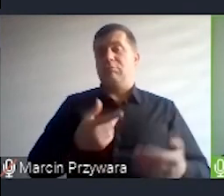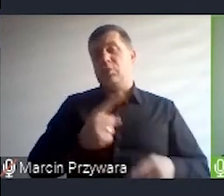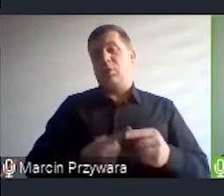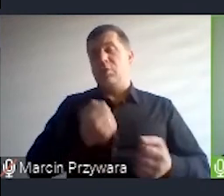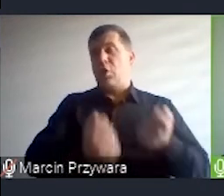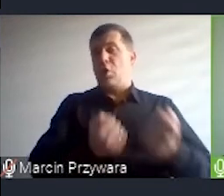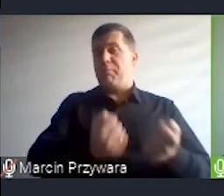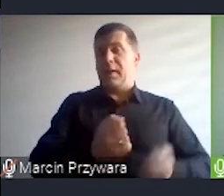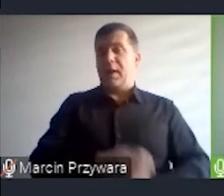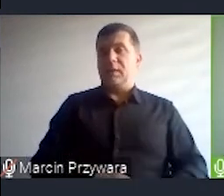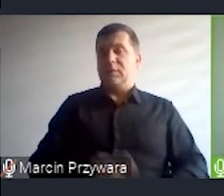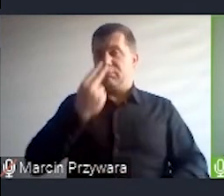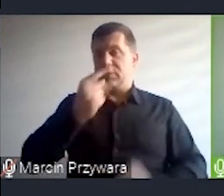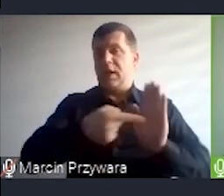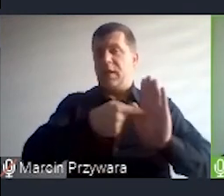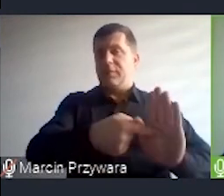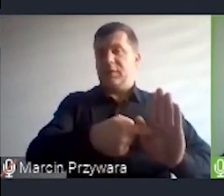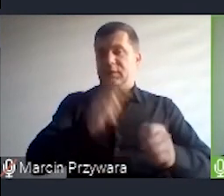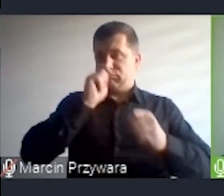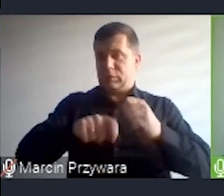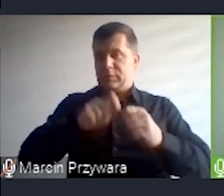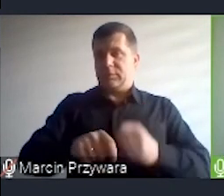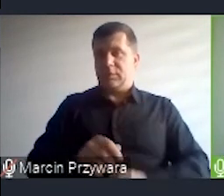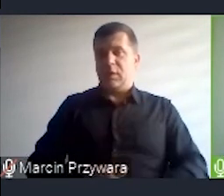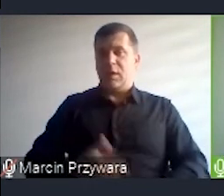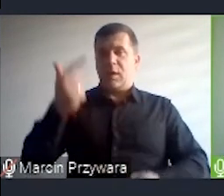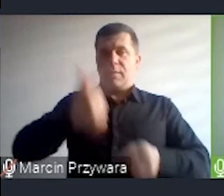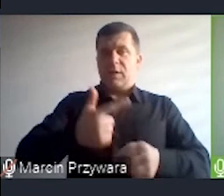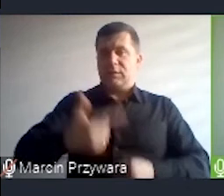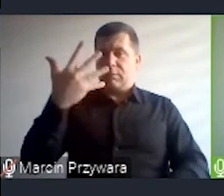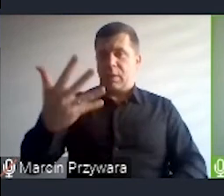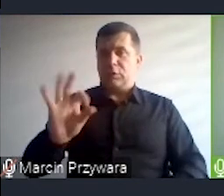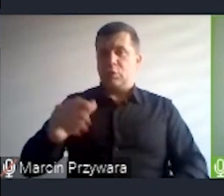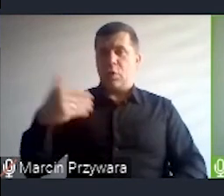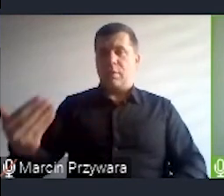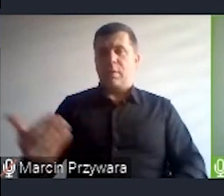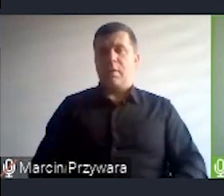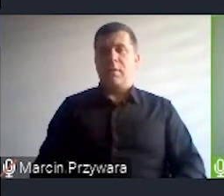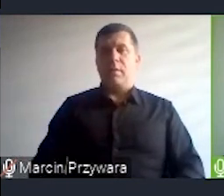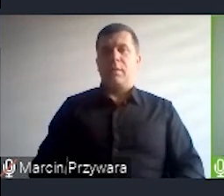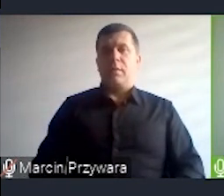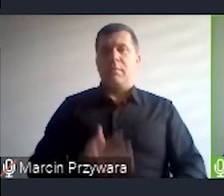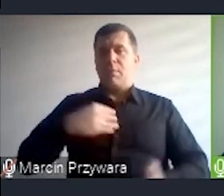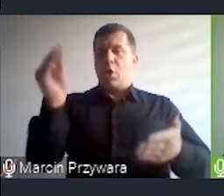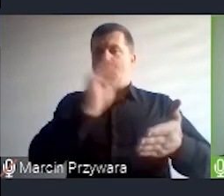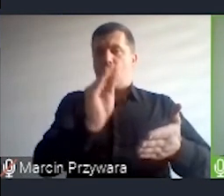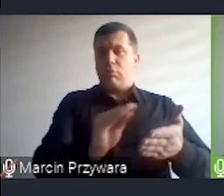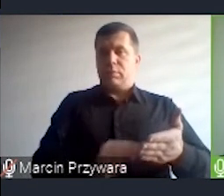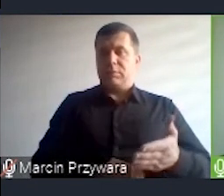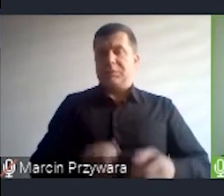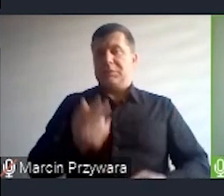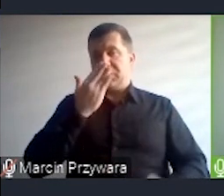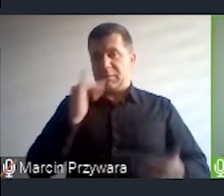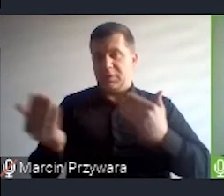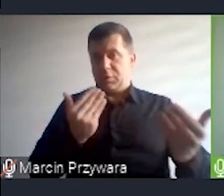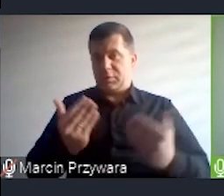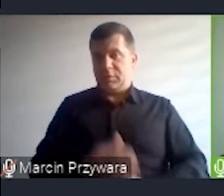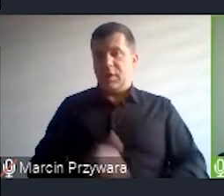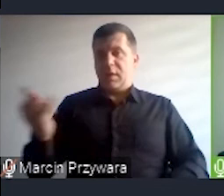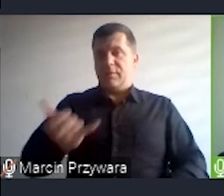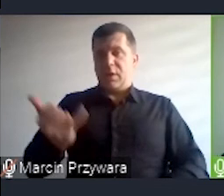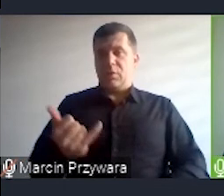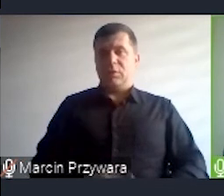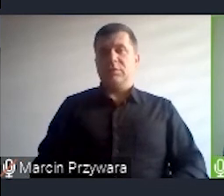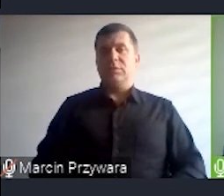Spójrzcie proszę w wytyczne na tę 25 stronę, gdzie mamy opisane zjawisko trwałości.